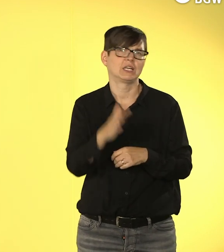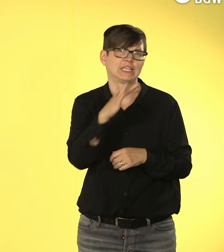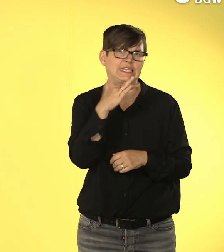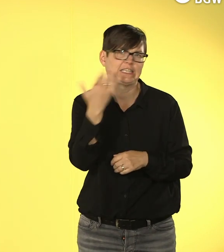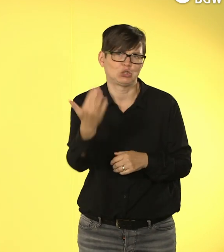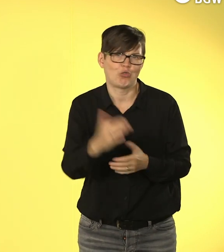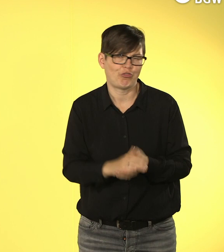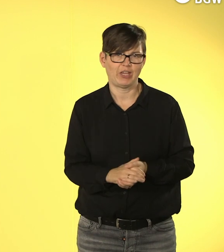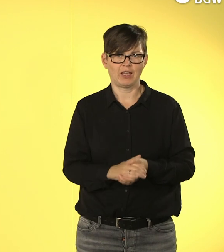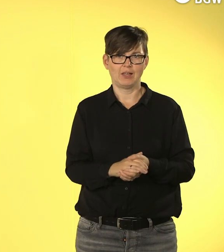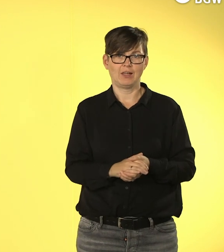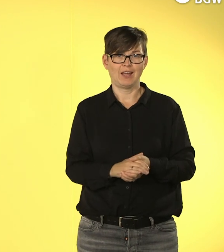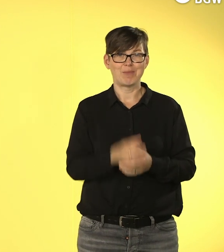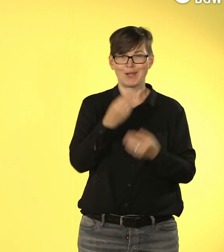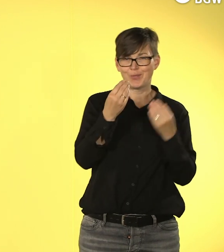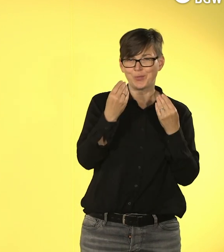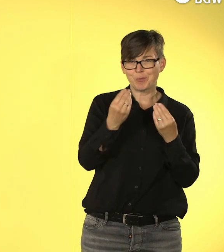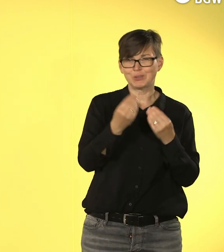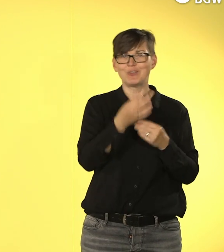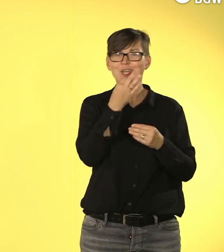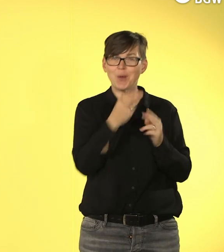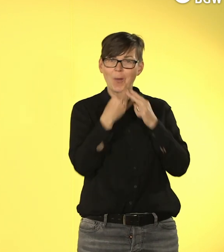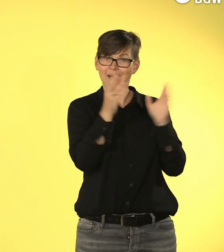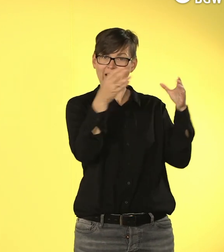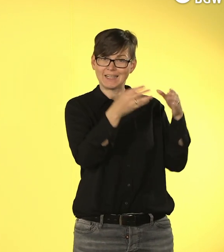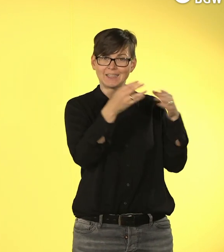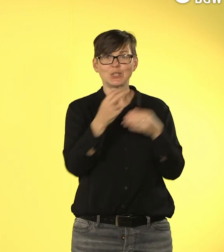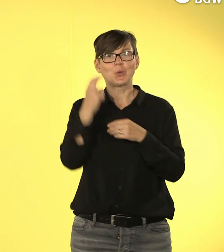Hauptsächlich diese jüngere und ältere Generation.